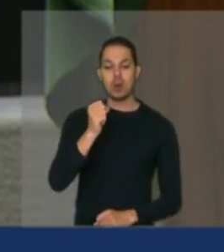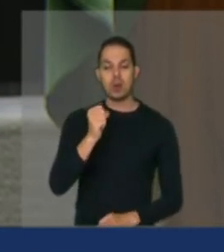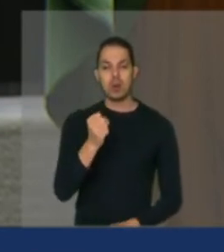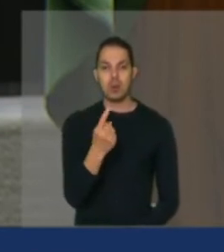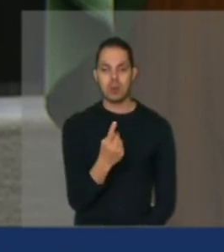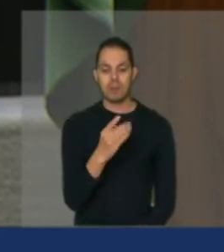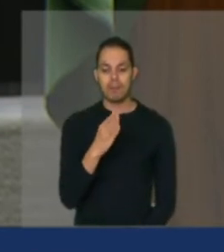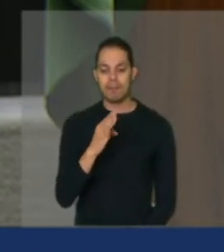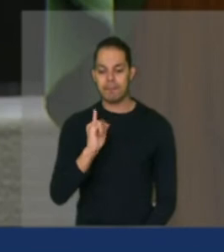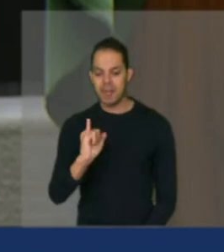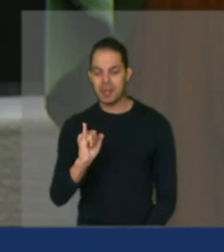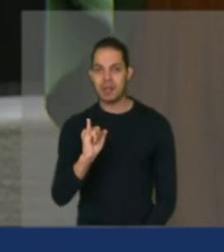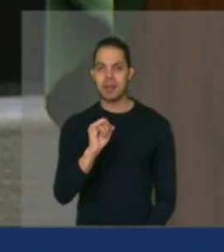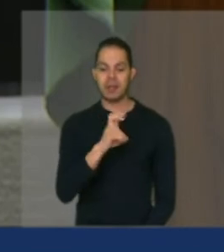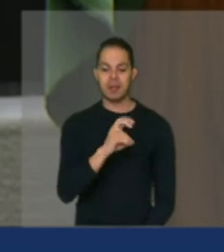REAIS SÓ NO ANO PASSADO, DE LUCRO, QUE BOA PARTE DESSE